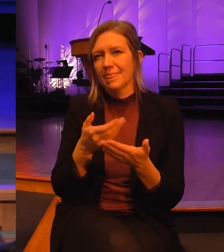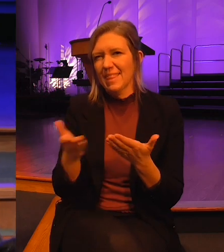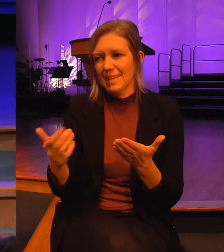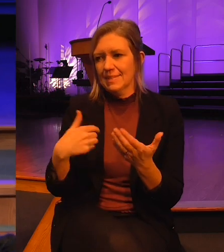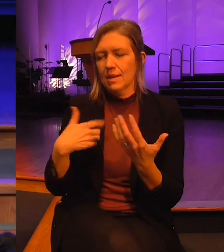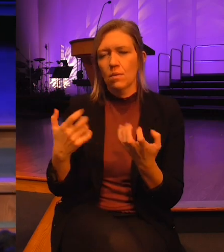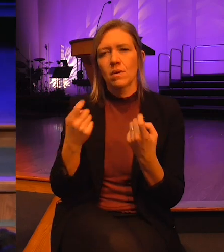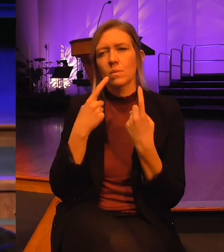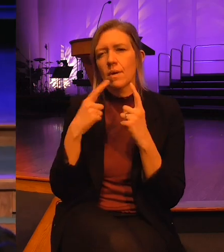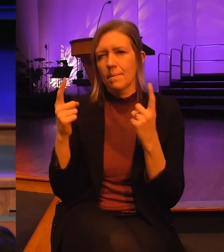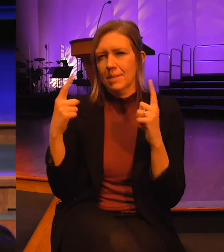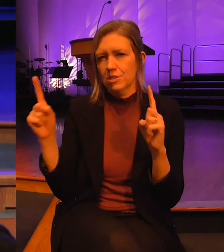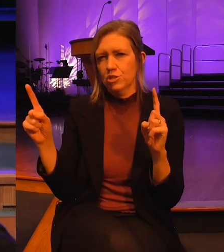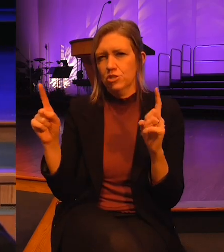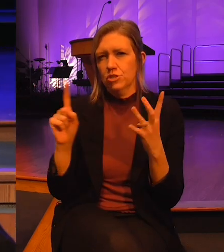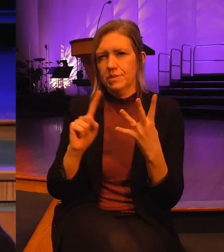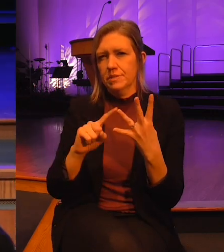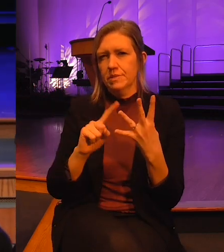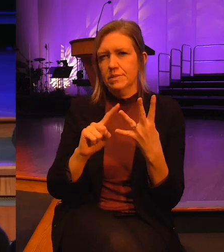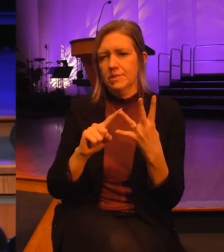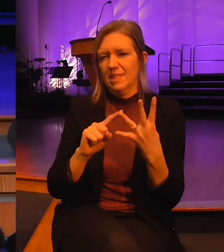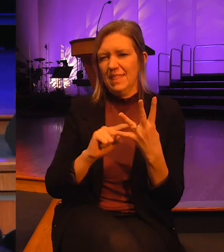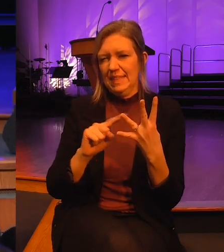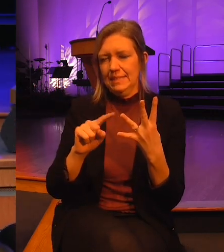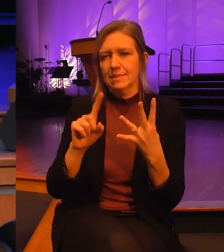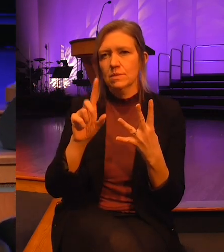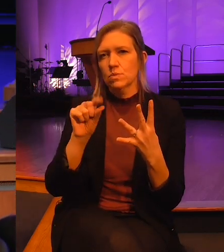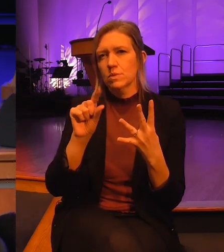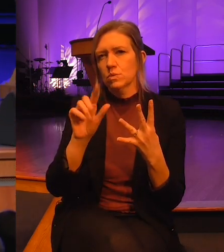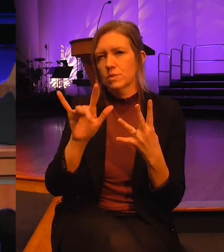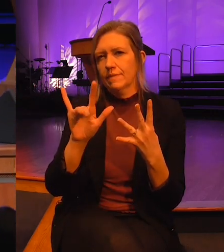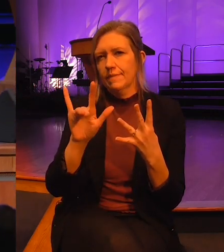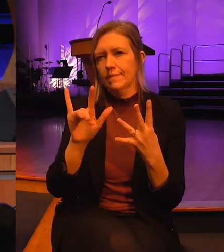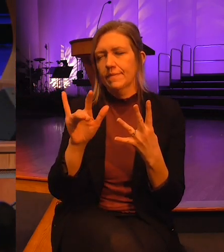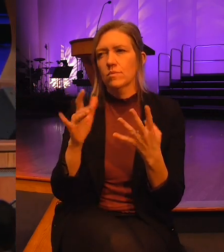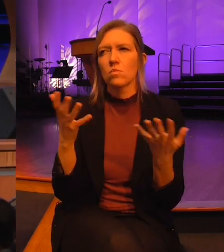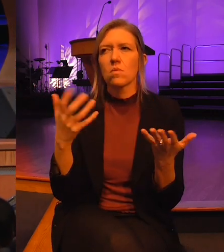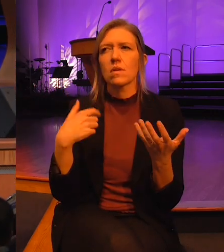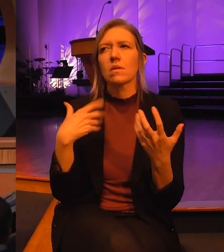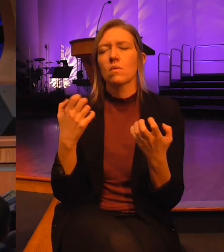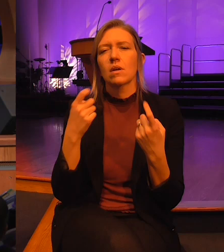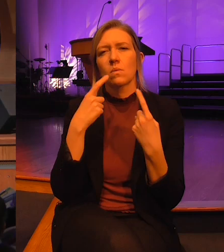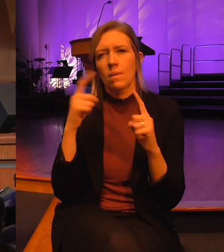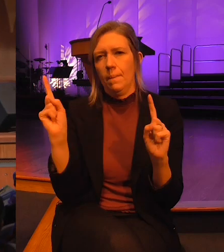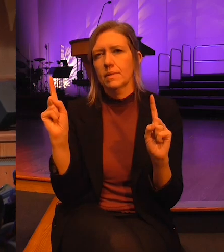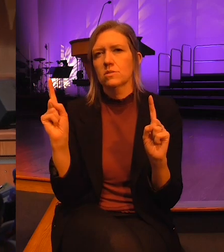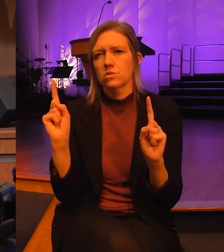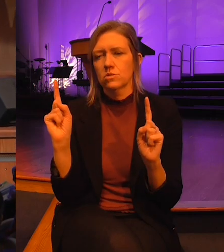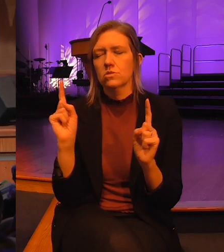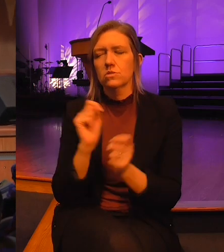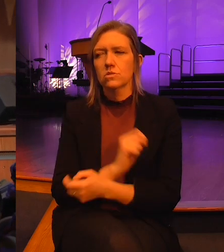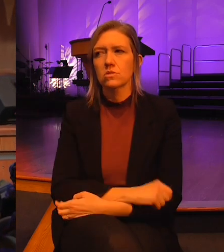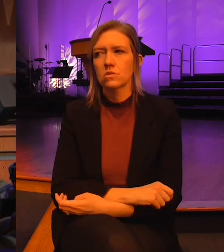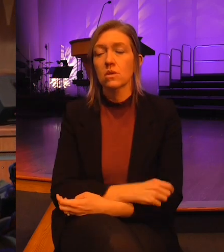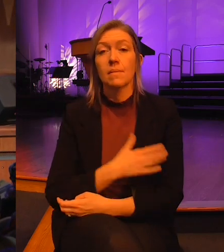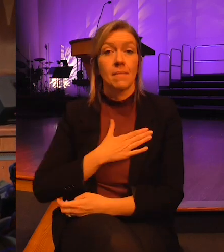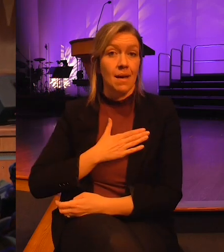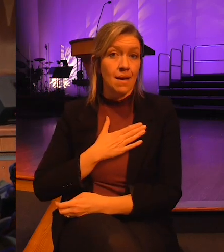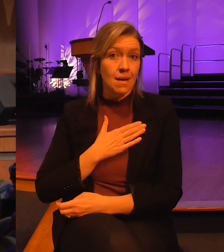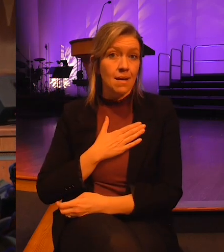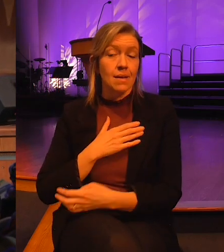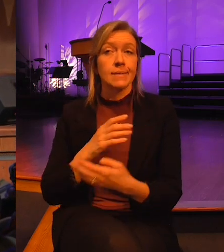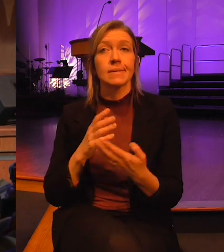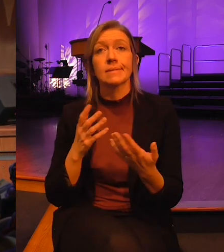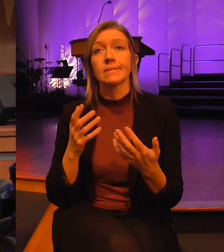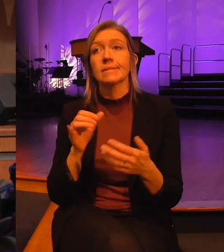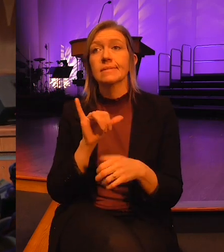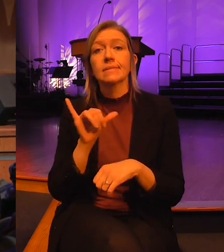2025, cosas menores como aprovechar más de ese tiempo de la mañana que estuve